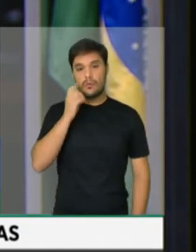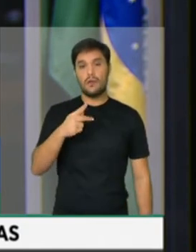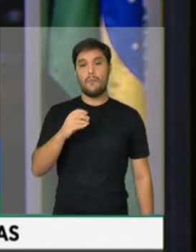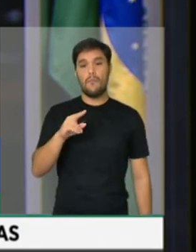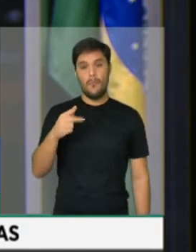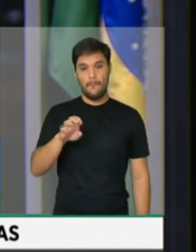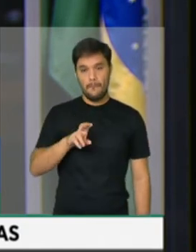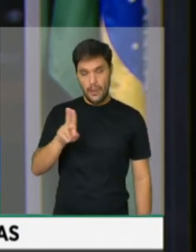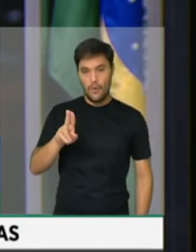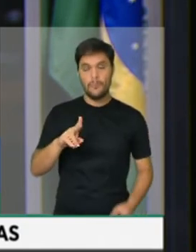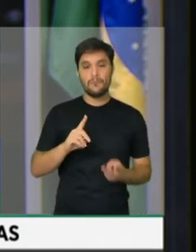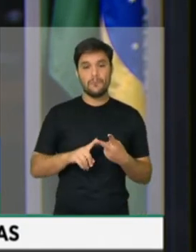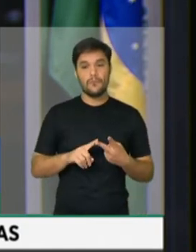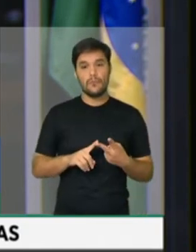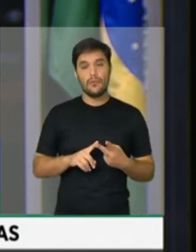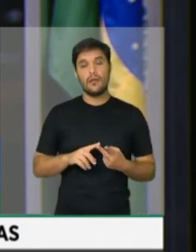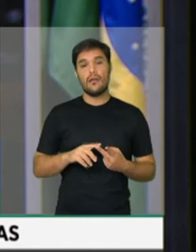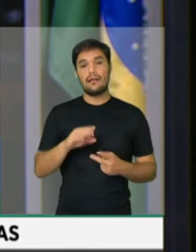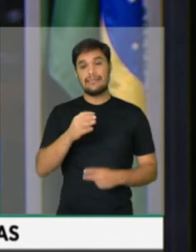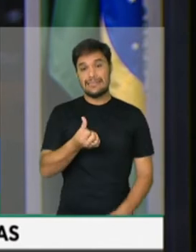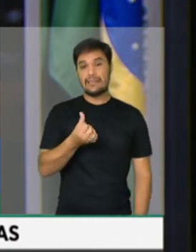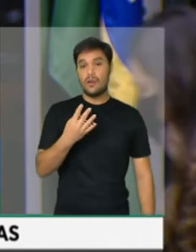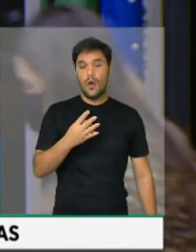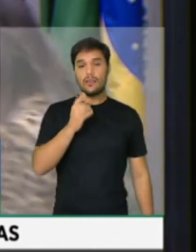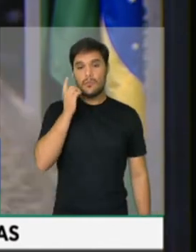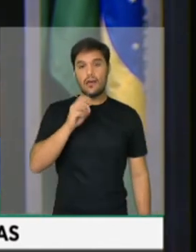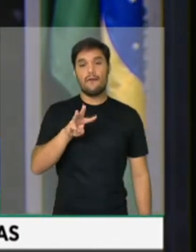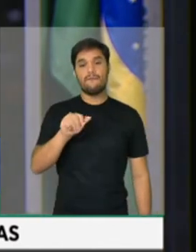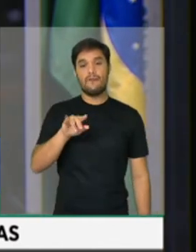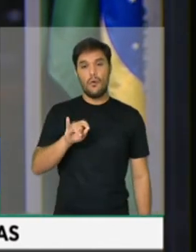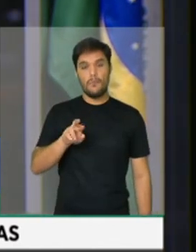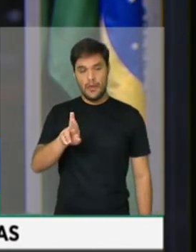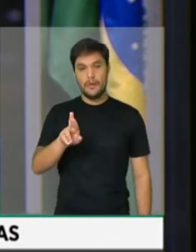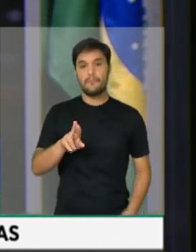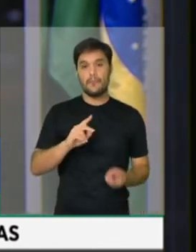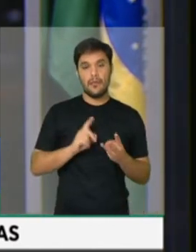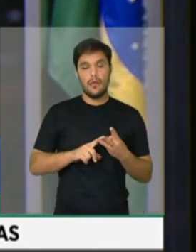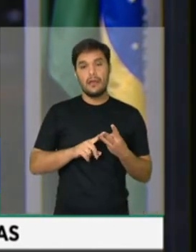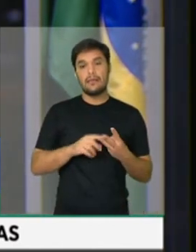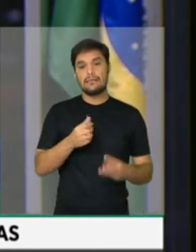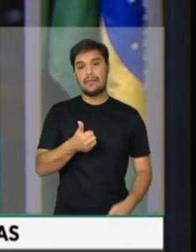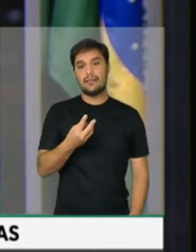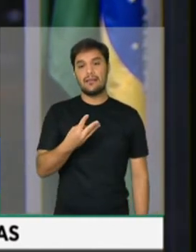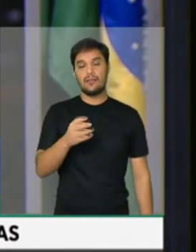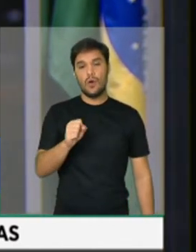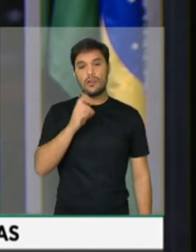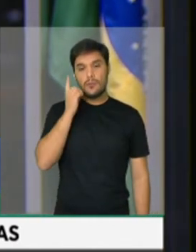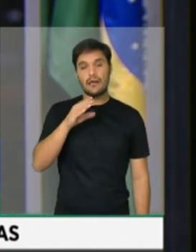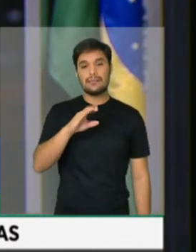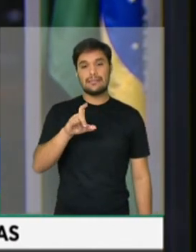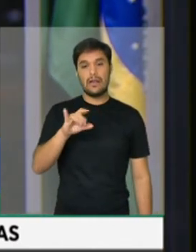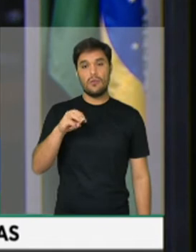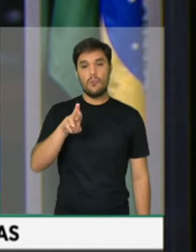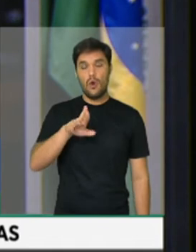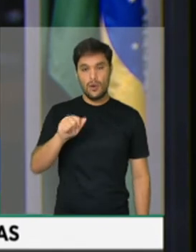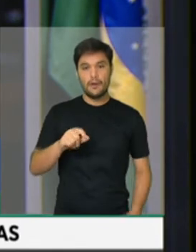OPERAÇÃO EM OUTRAS EMPRESAS ESTATAIS FEDERAIS NESSA SEGUNDA ACATAMOS PARCIALMENTE O MÉRITO DAS EMENDAS N °. 36